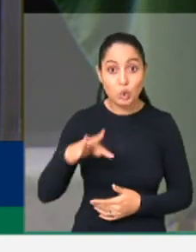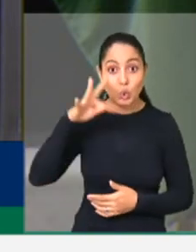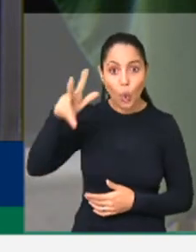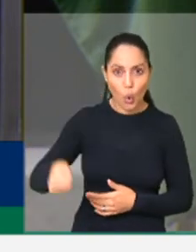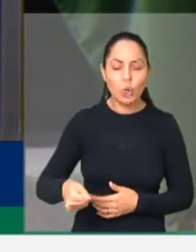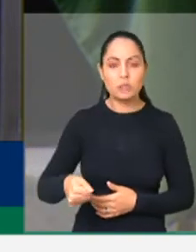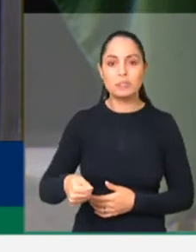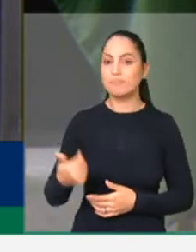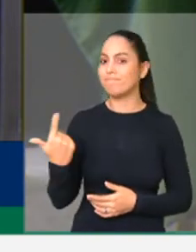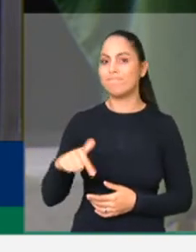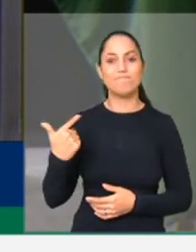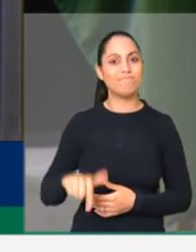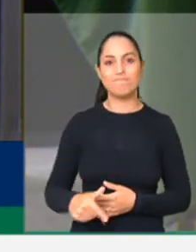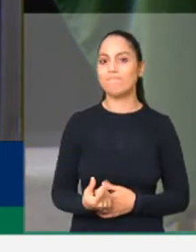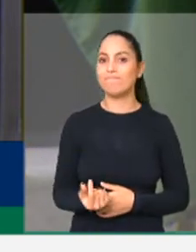EMPRESAS EMISSORAS DAS DEBÊNTURES POR MEIO DOS